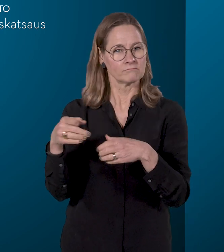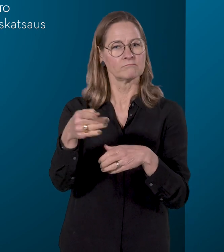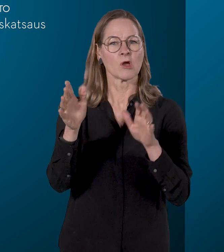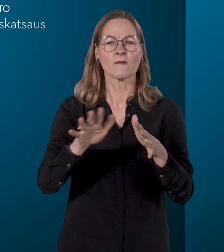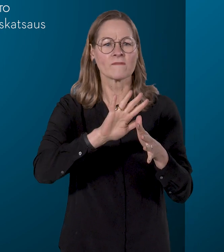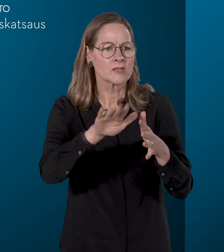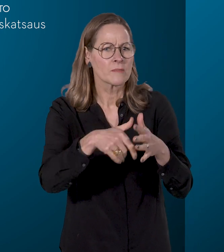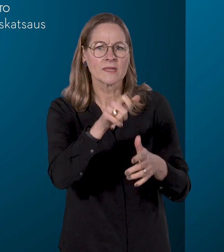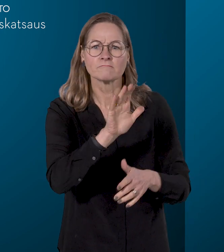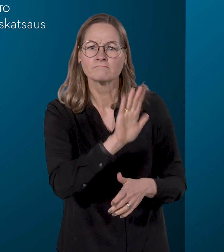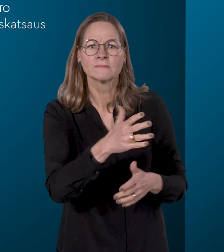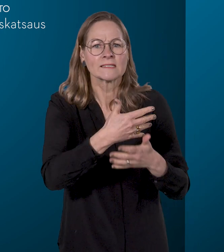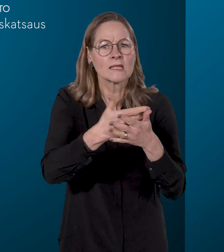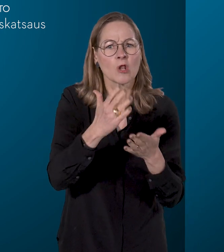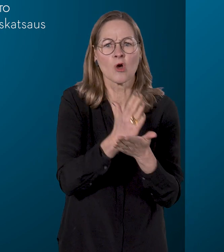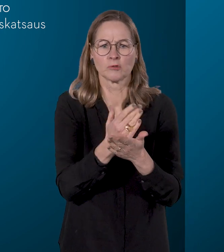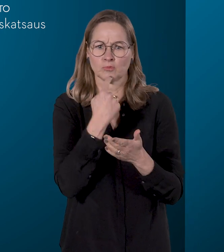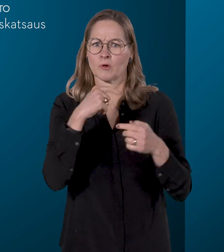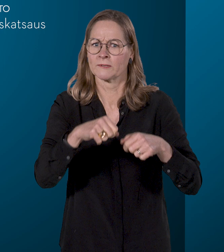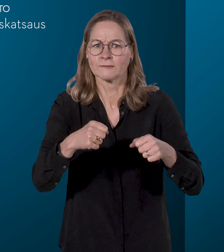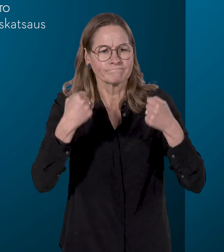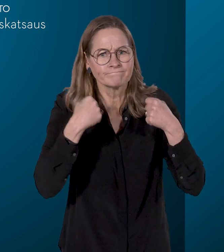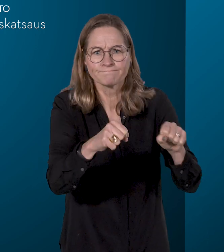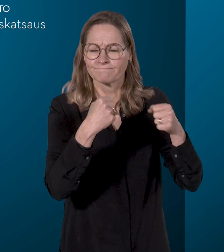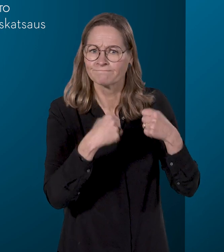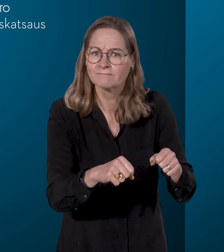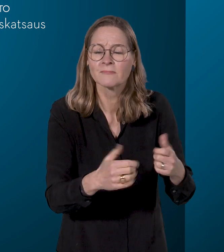joka on ajanut viittomakielisten kielellisiä oikeuksia Suomessa, -